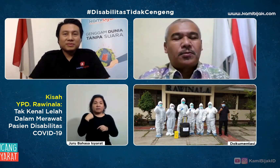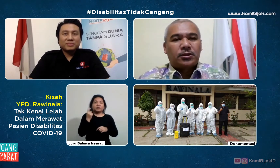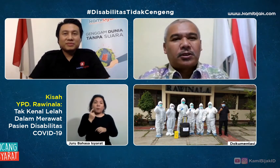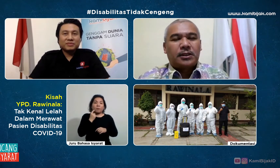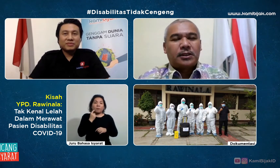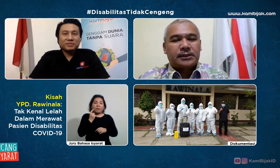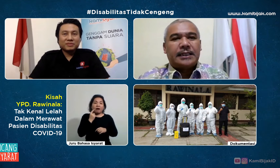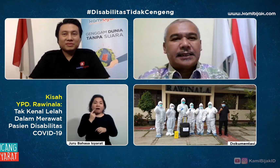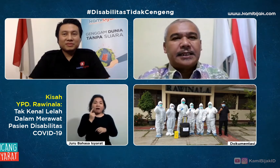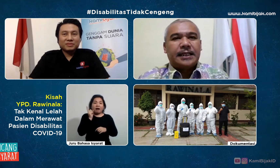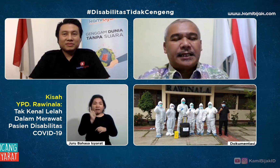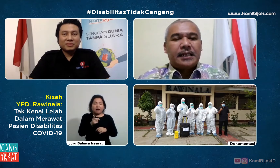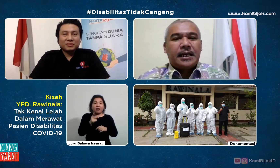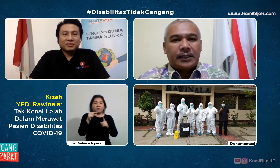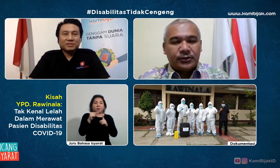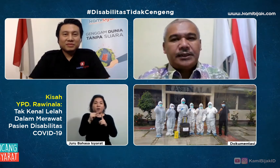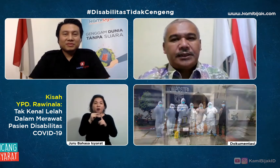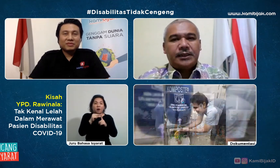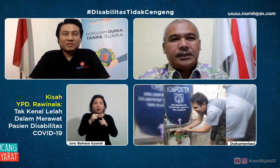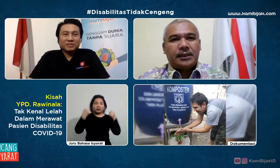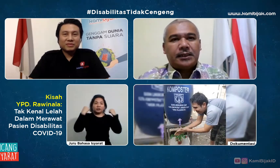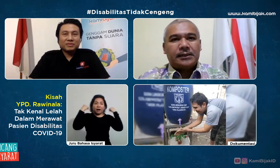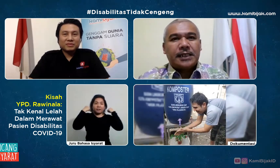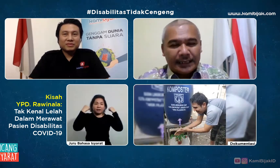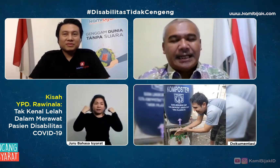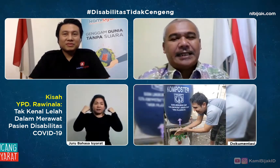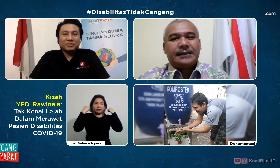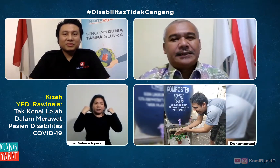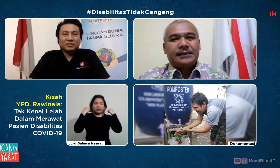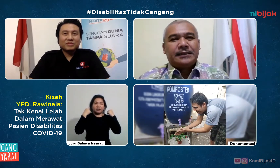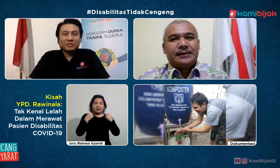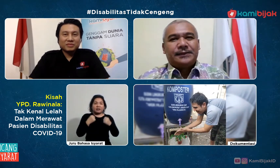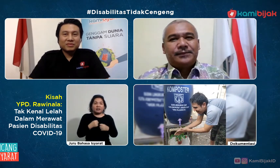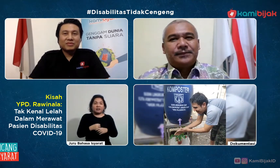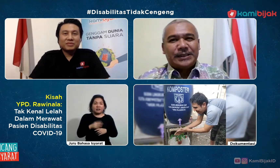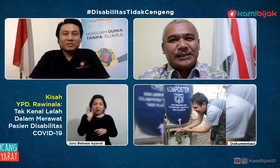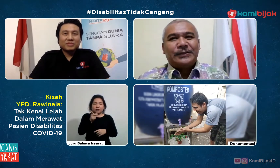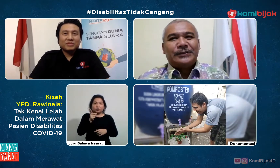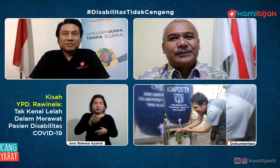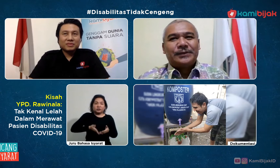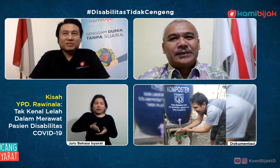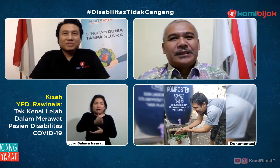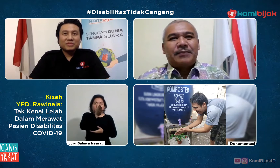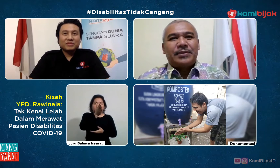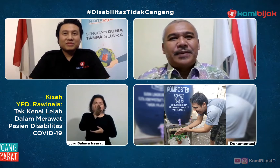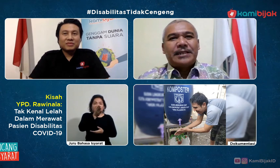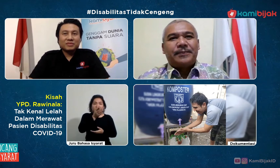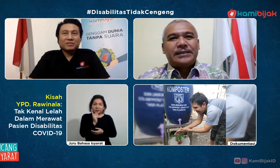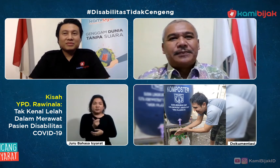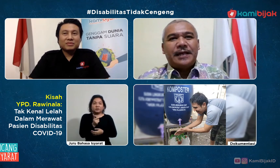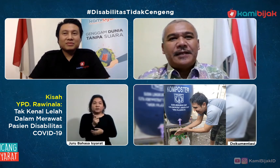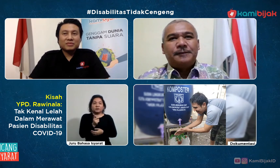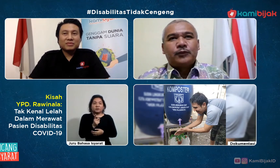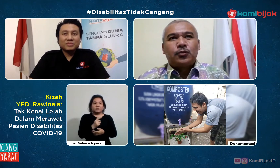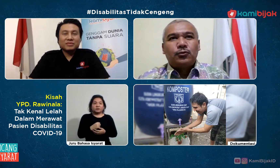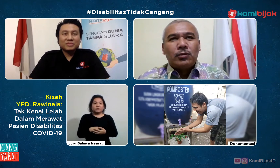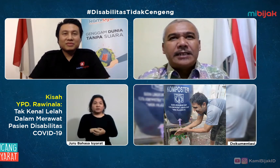ada protokol kesehatan yang harus di jalankan begitu tapi pada prinsipnya dukungan